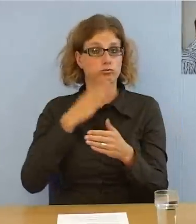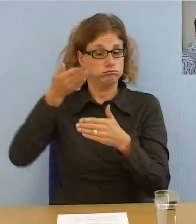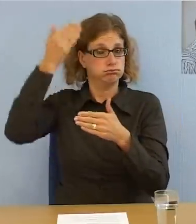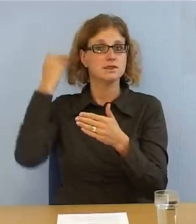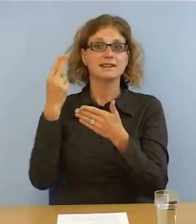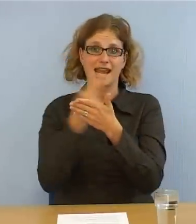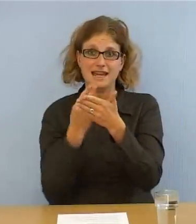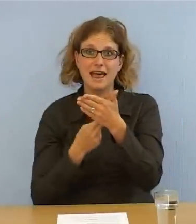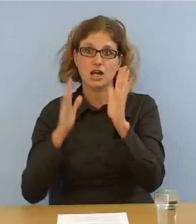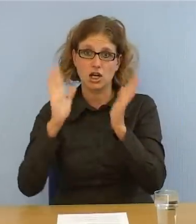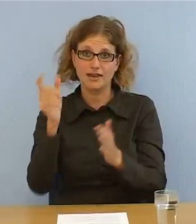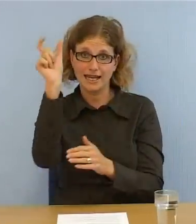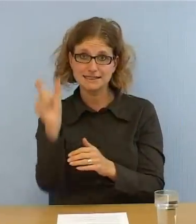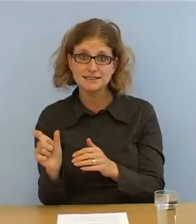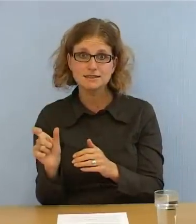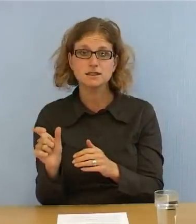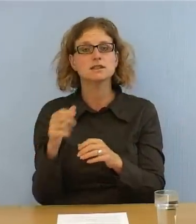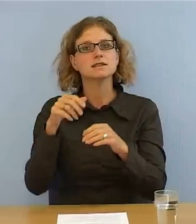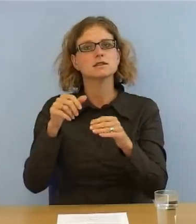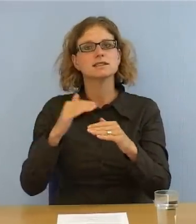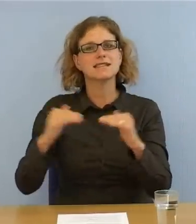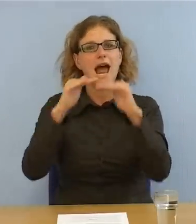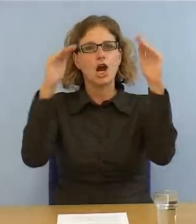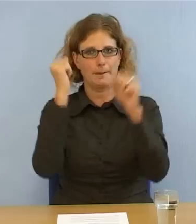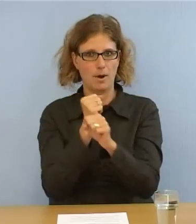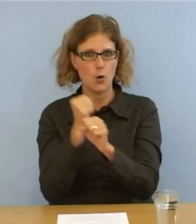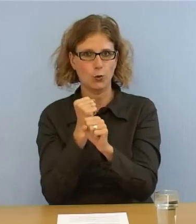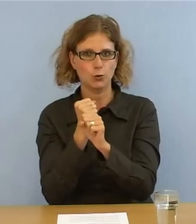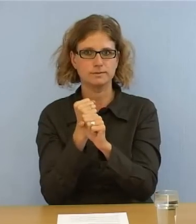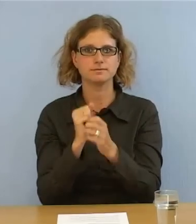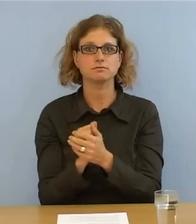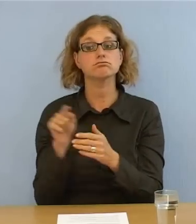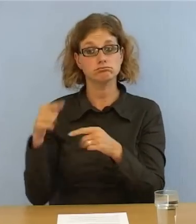Ook is hij tekenaar geweest in de steigerbouw.